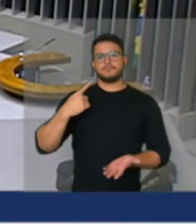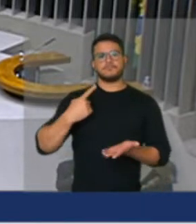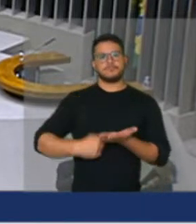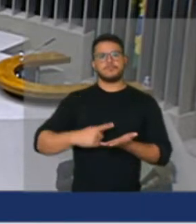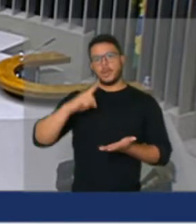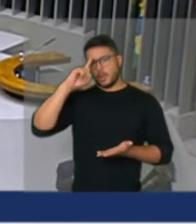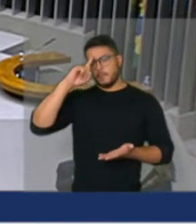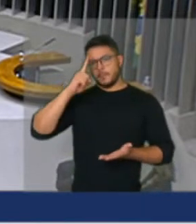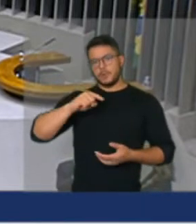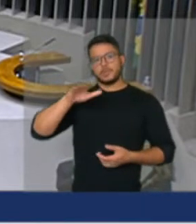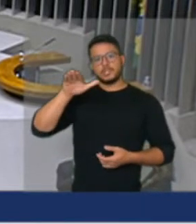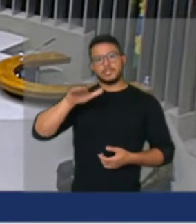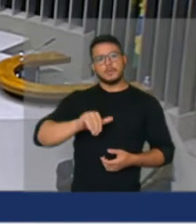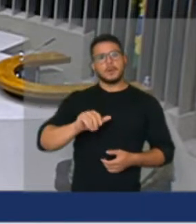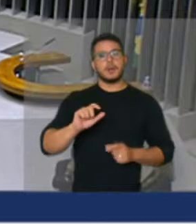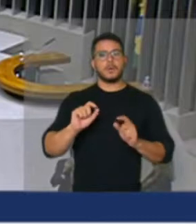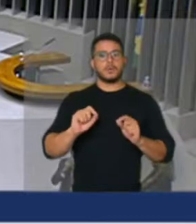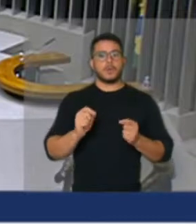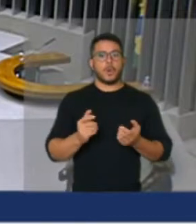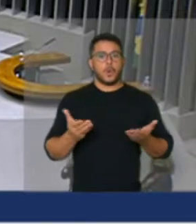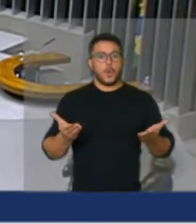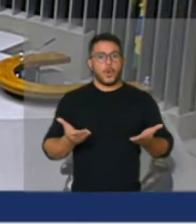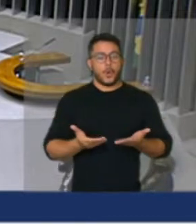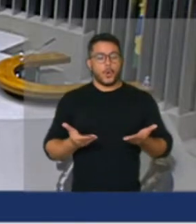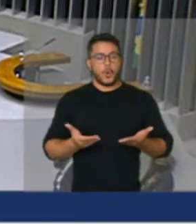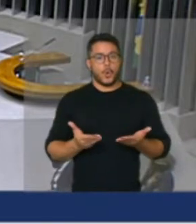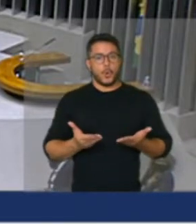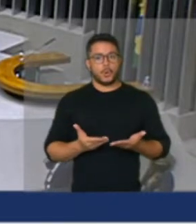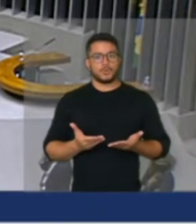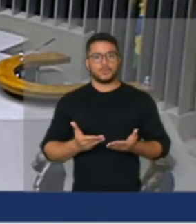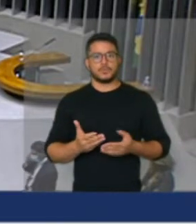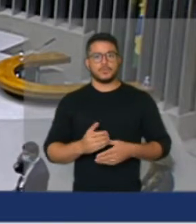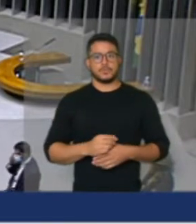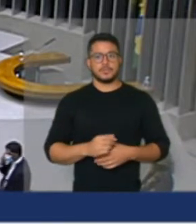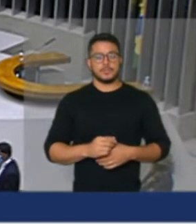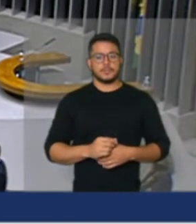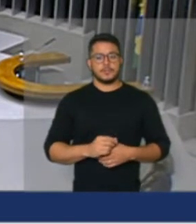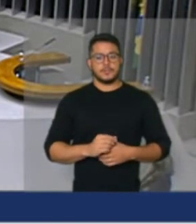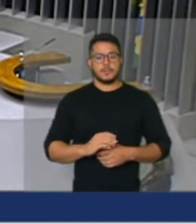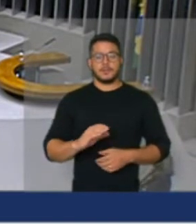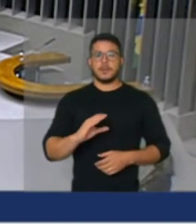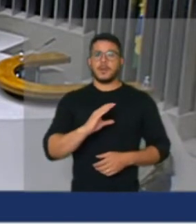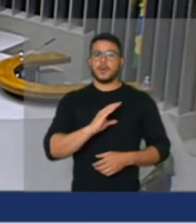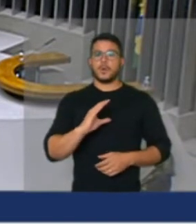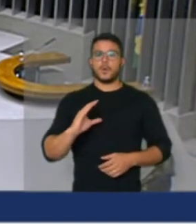HOJE NO DIA DE HOJE ELE FOI CONVOCADO EM VOTAÇÃO NA COMISSÃO DE TRABALHO E ADMINISTRAÇÃO E TAMBÉM NA COMISSÃO DE FISCALIZAÇÃO